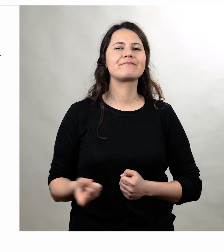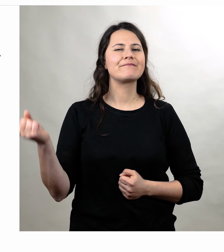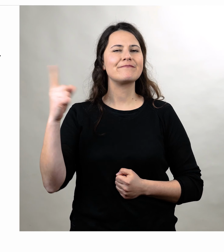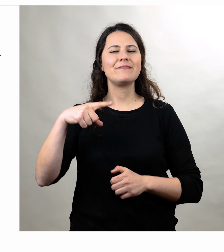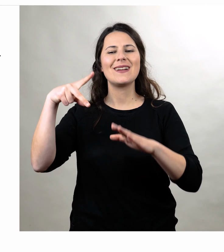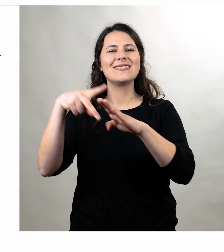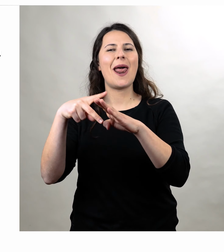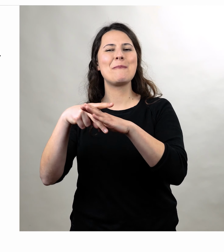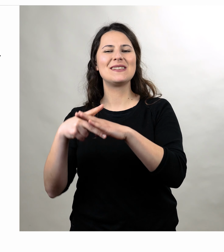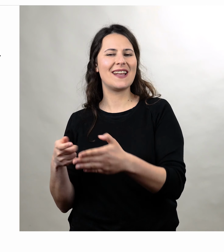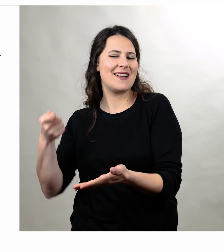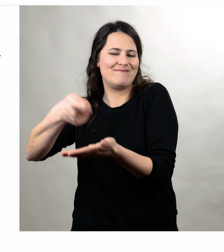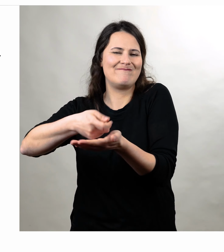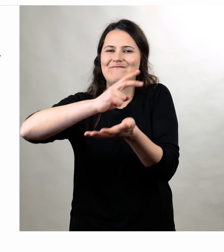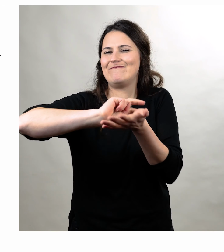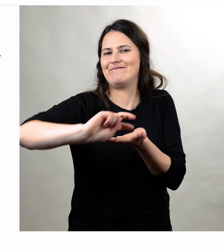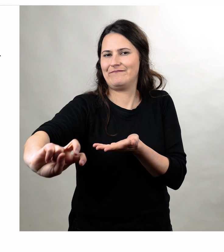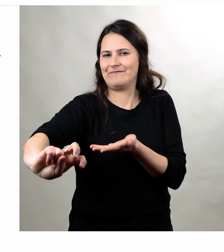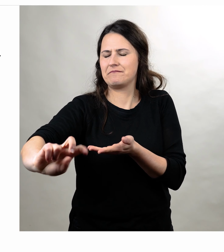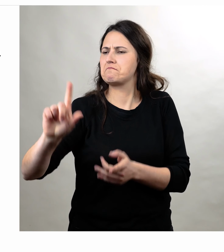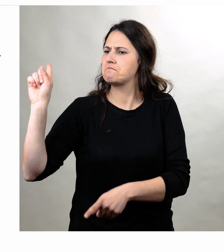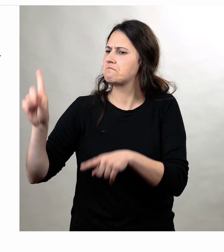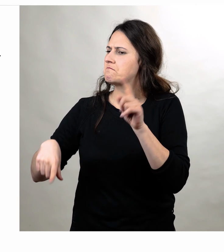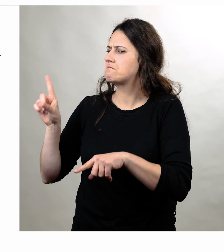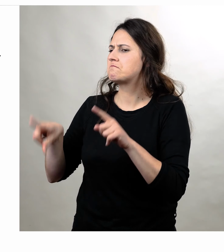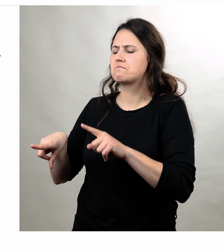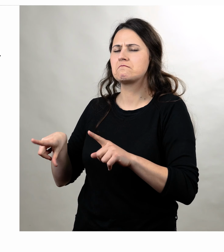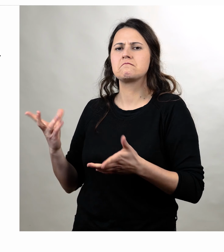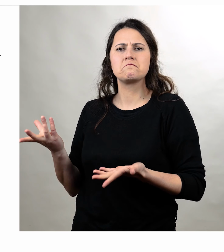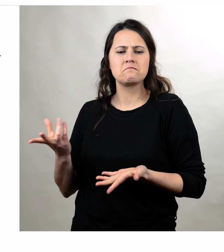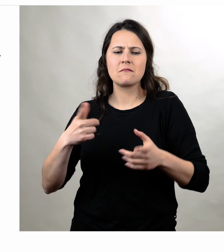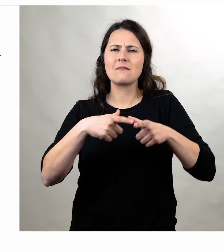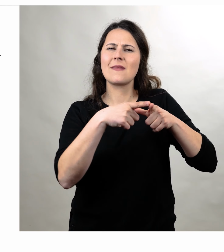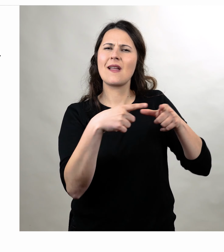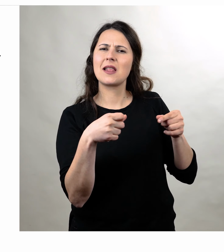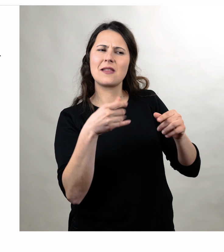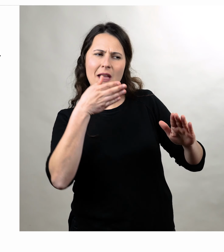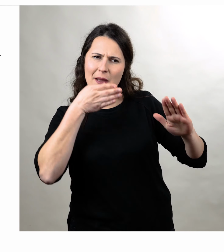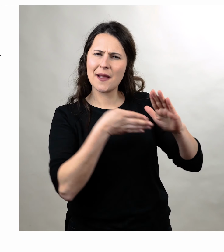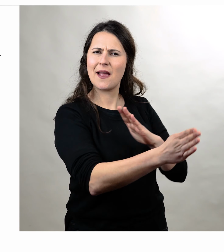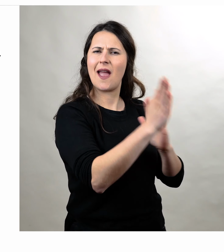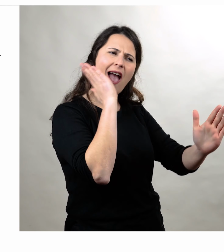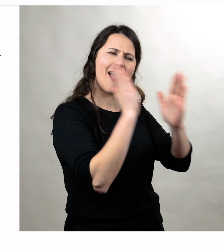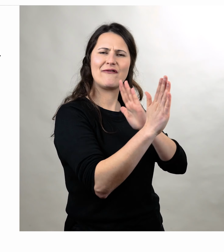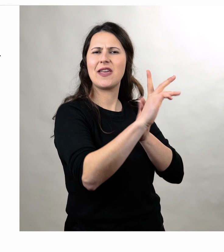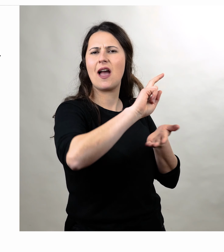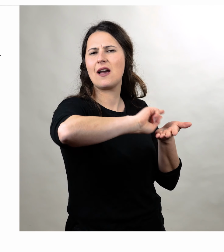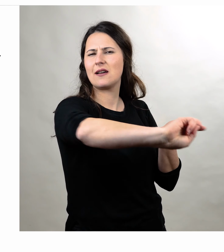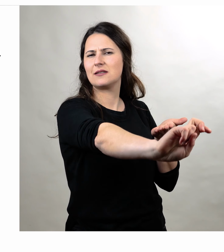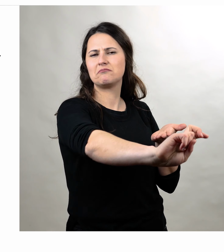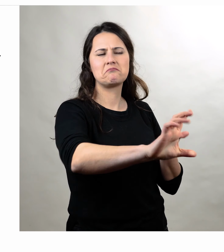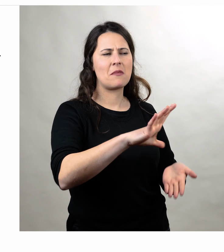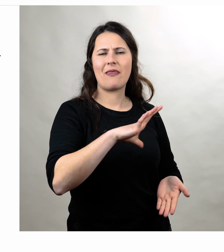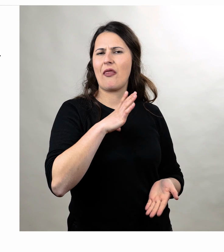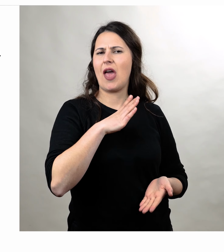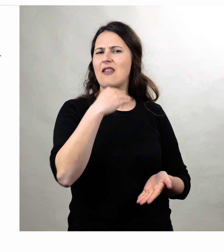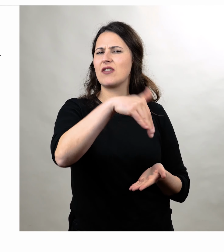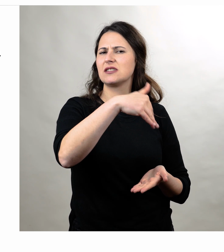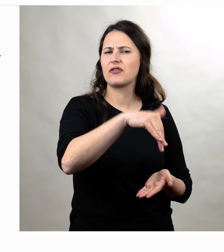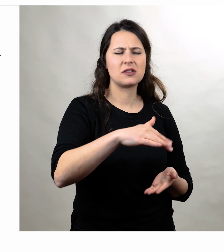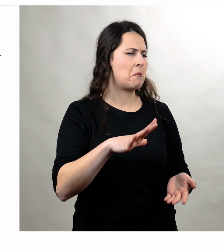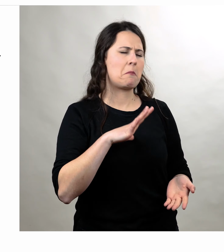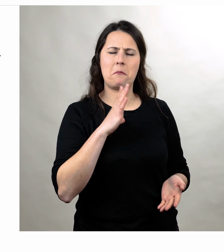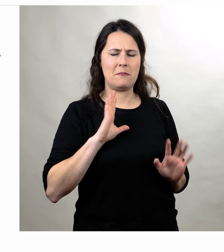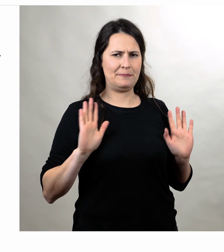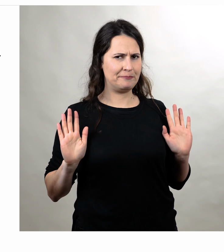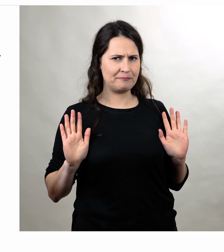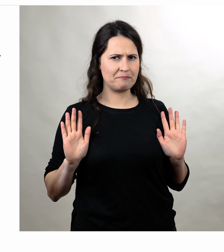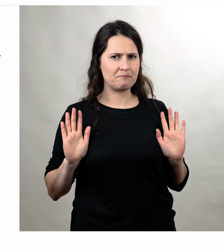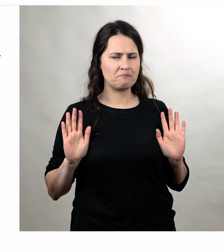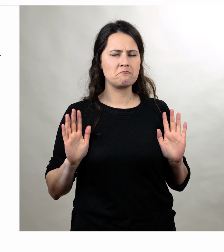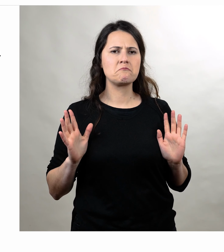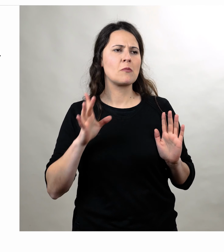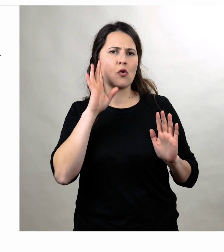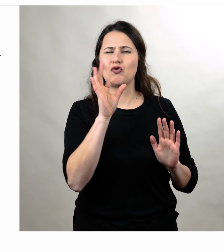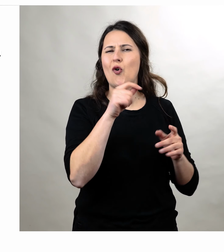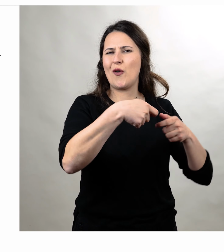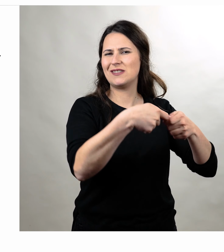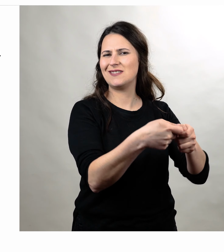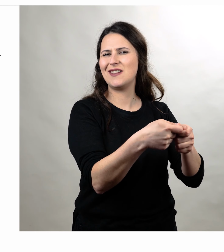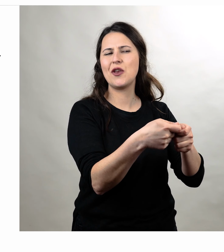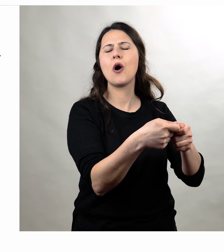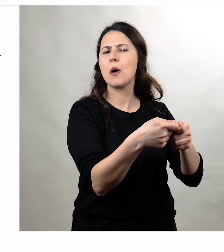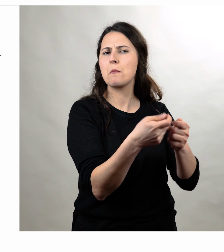Ταξιδιώτες που για κάποιους λόγους δεν επιθυμούν να χρησιμοποιήσουν κάρτες για τις αγορές εισιτηρίων,